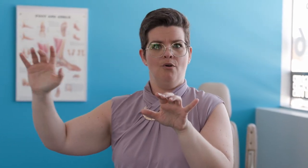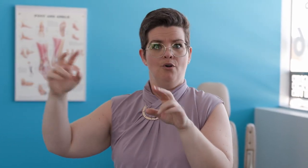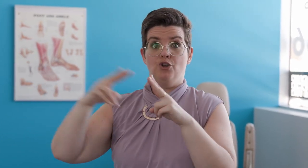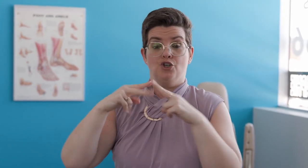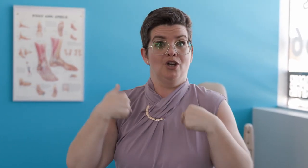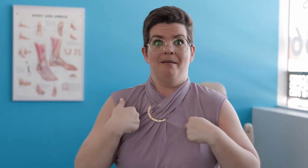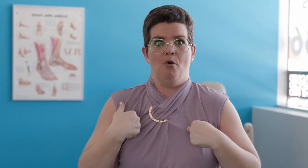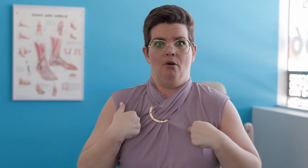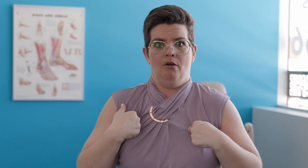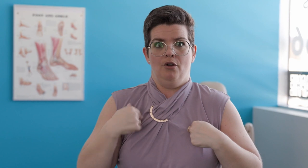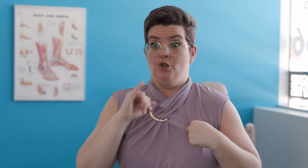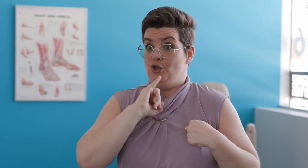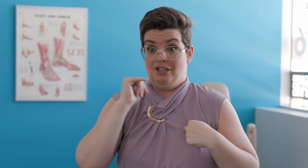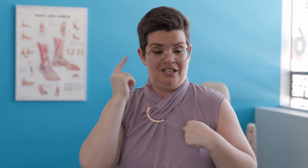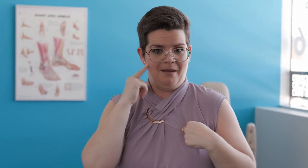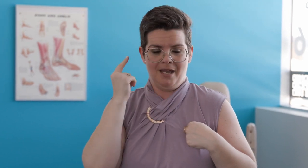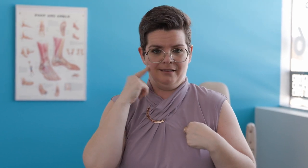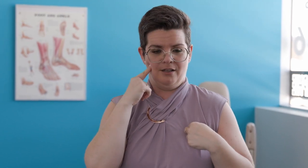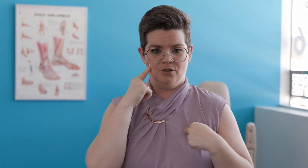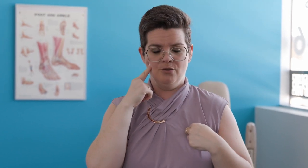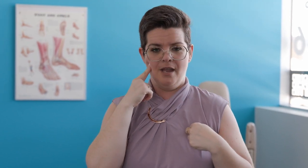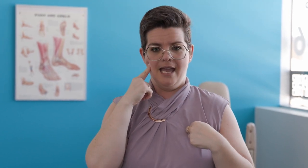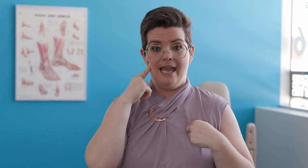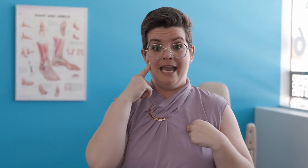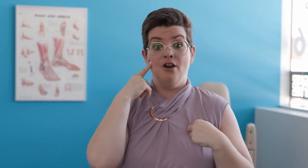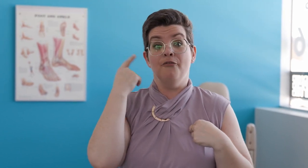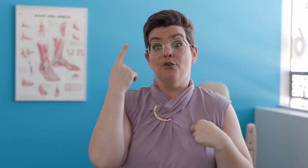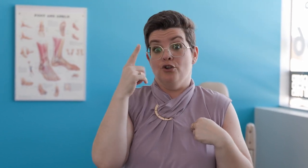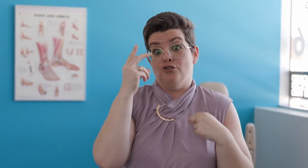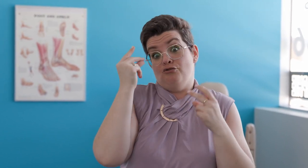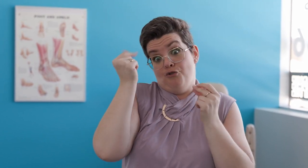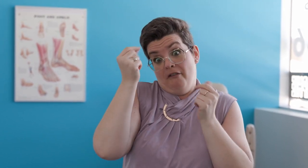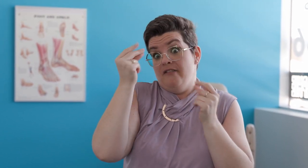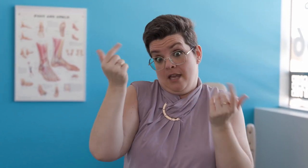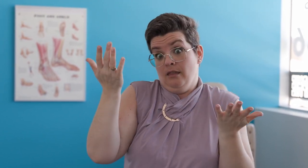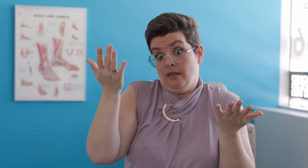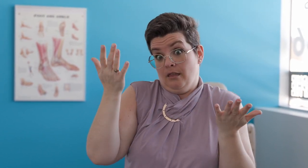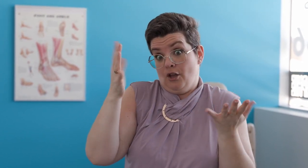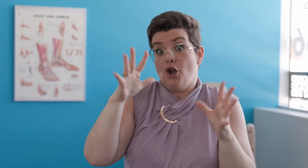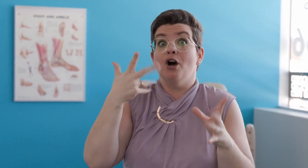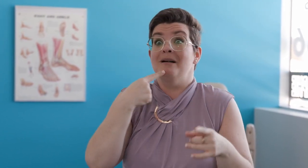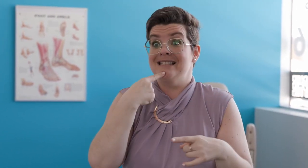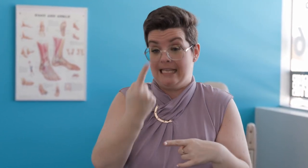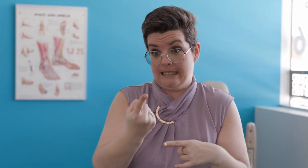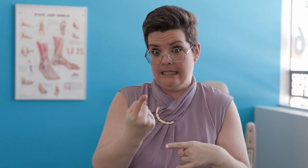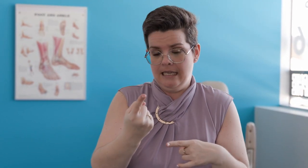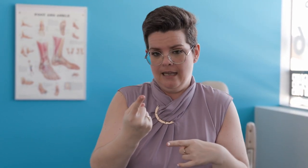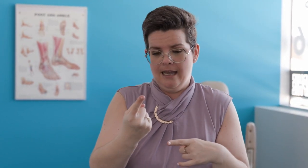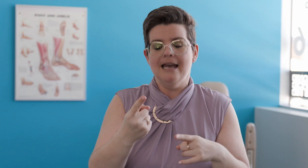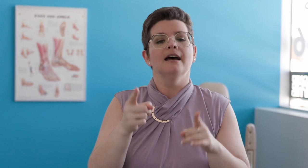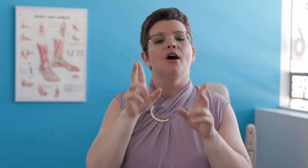que je connais pas, que j'ai jamais entendus. Et là, faut que je devine comment ça se dit.